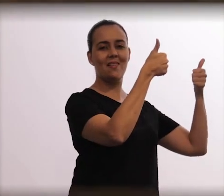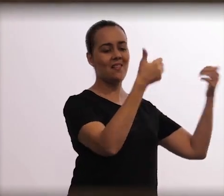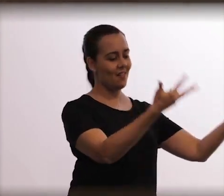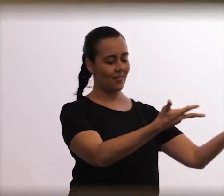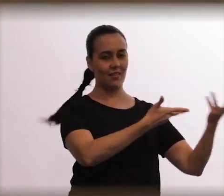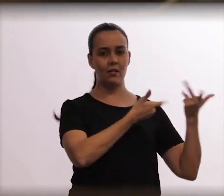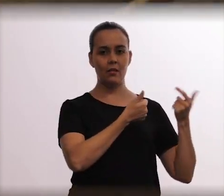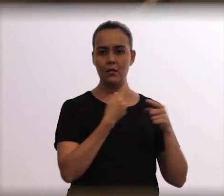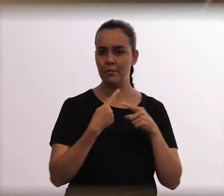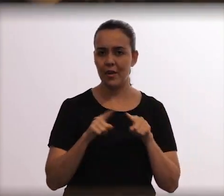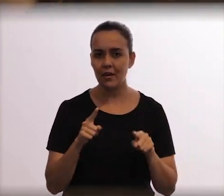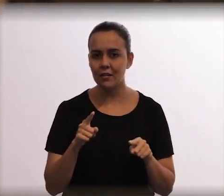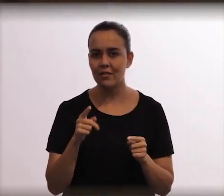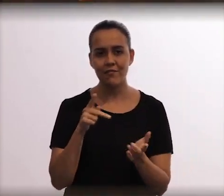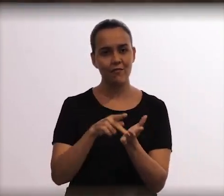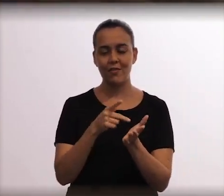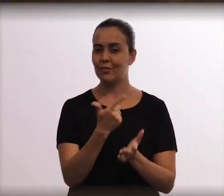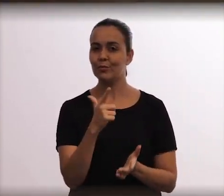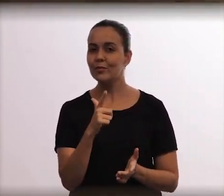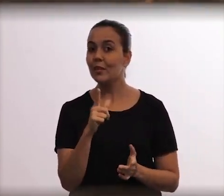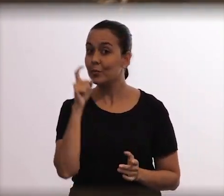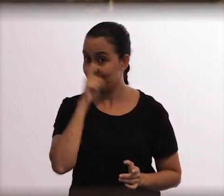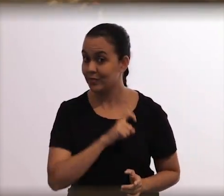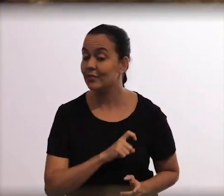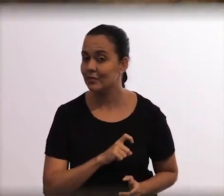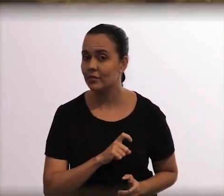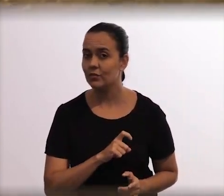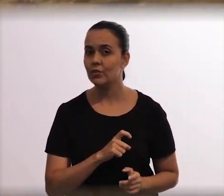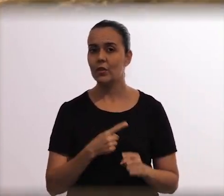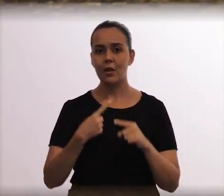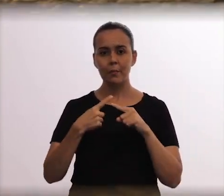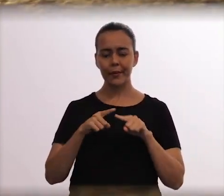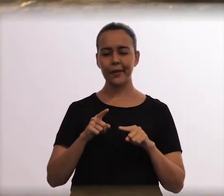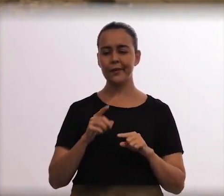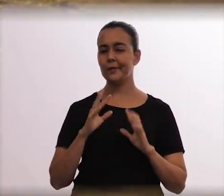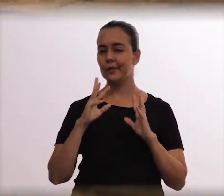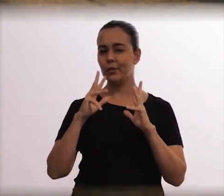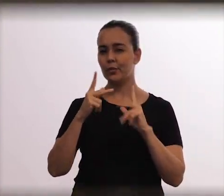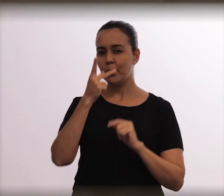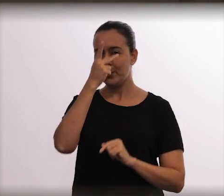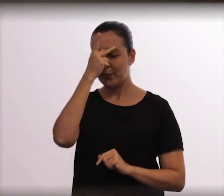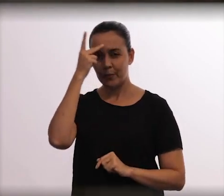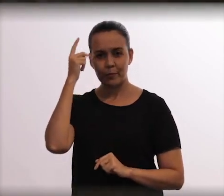Mas mesmo assim, a gente segue trabalhando nessa perspectiva. Então, pensar numa nova teoria social de cidade,